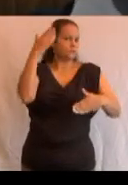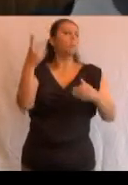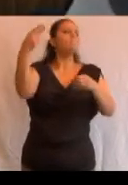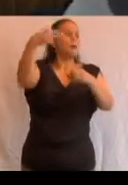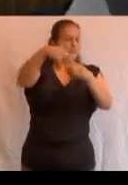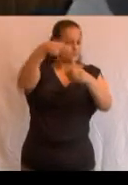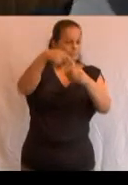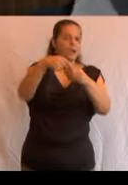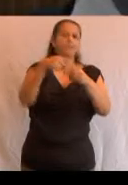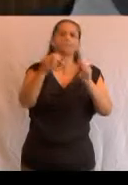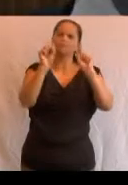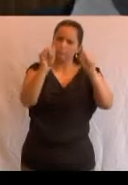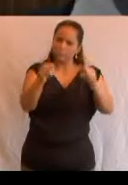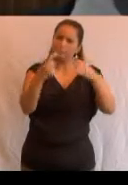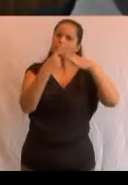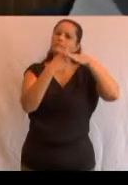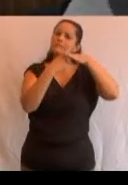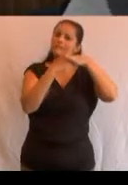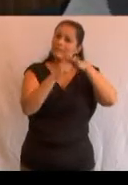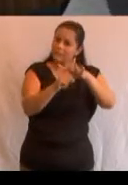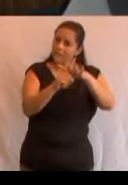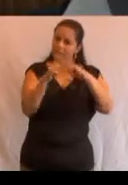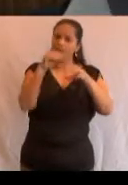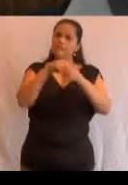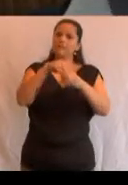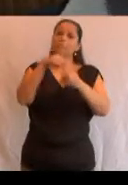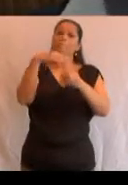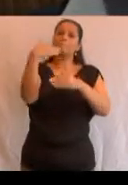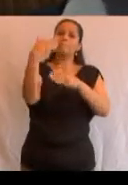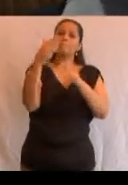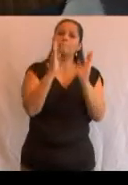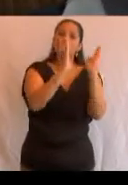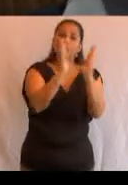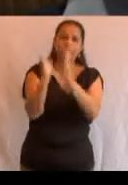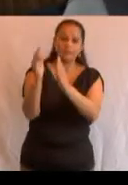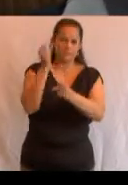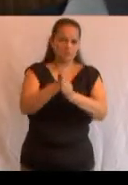insertar también dentro de los planes de trabajo lo que ustedes necesitan,